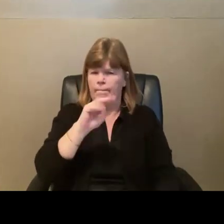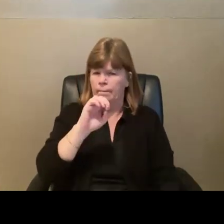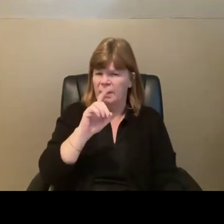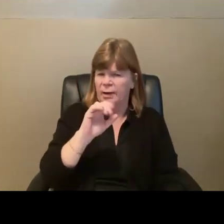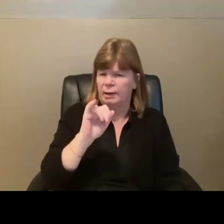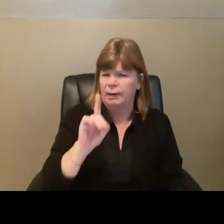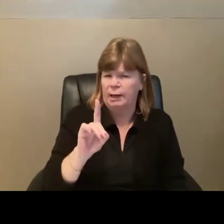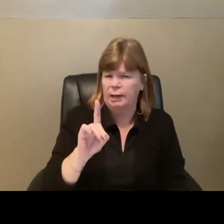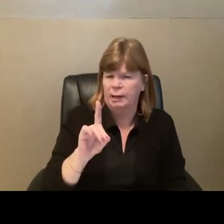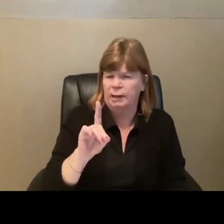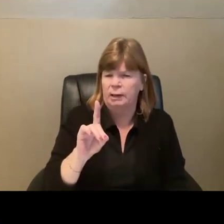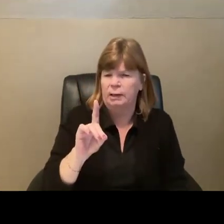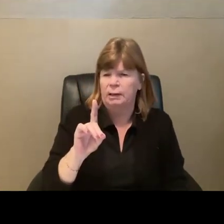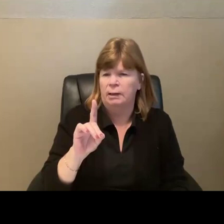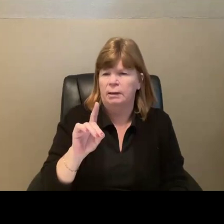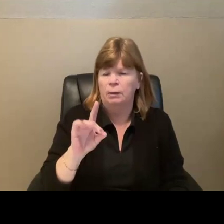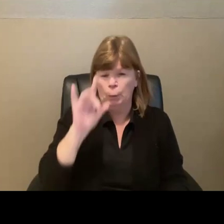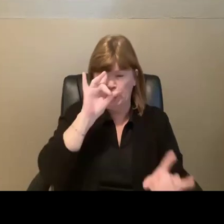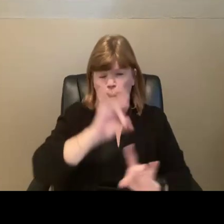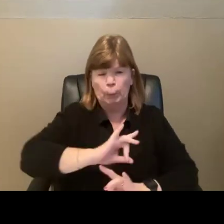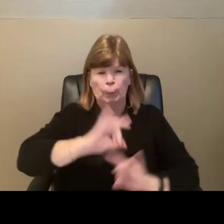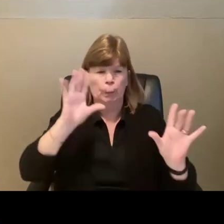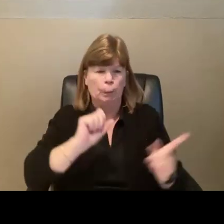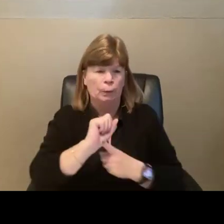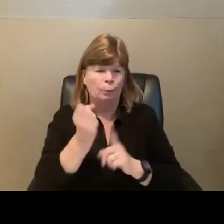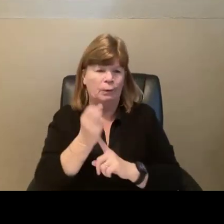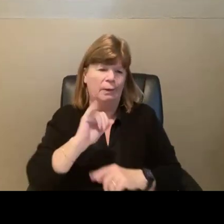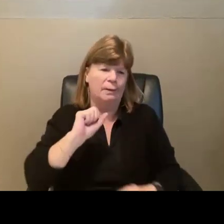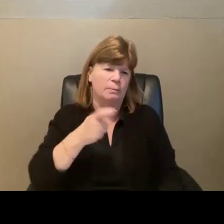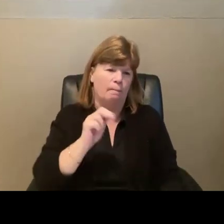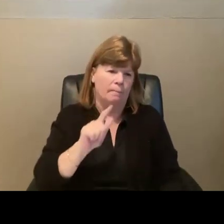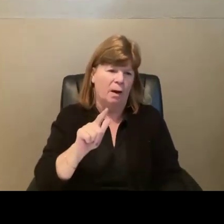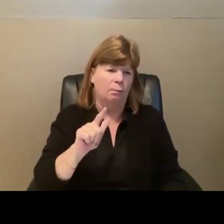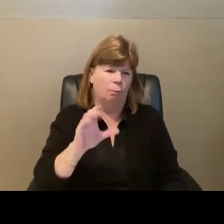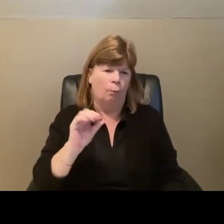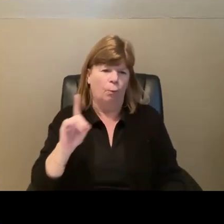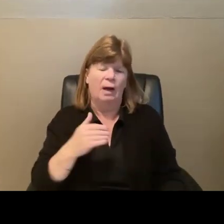Los casos catastróficos, como lesiones de la médula espinal, generalmente tienen un gestor de casos de enfermería asignado de inmediato.